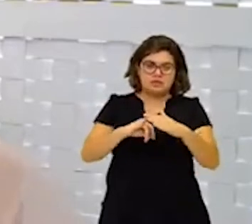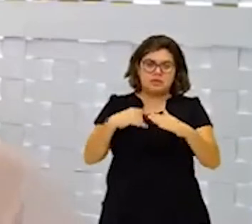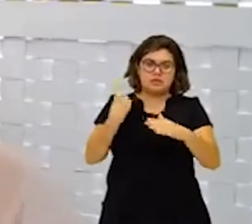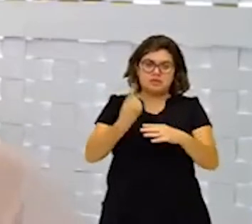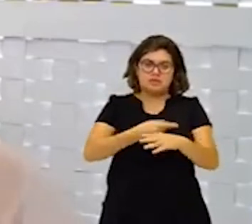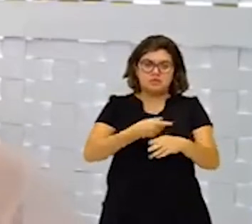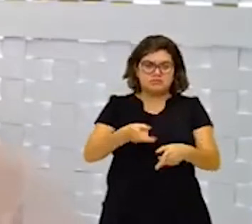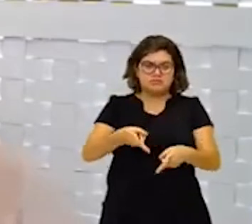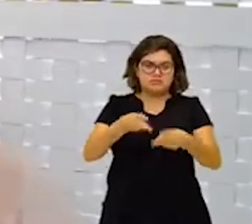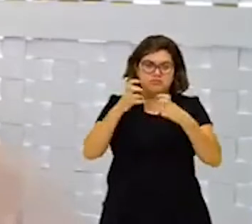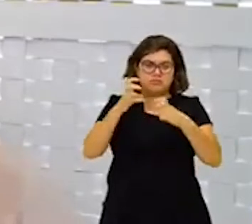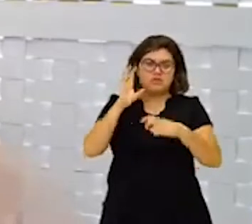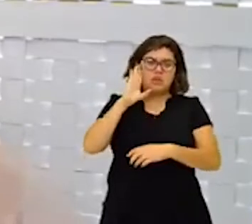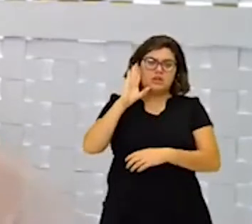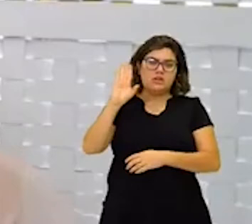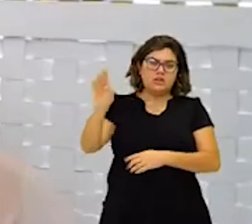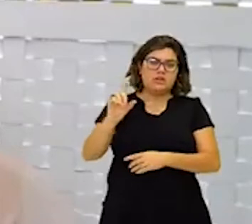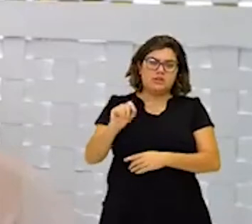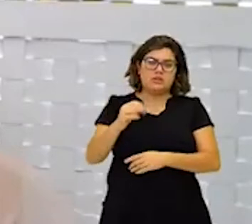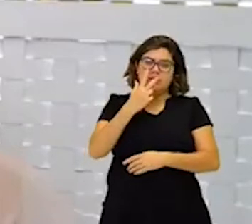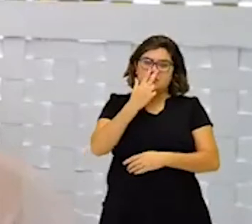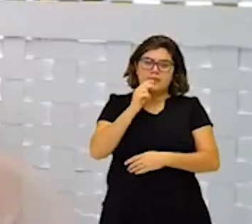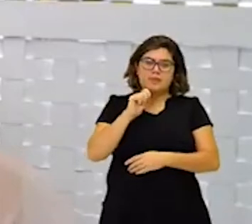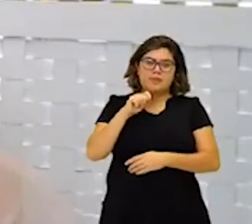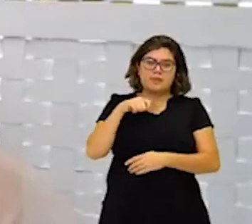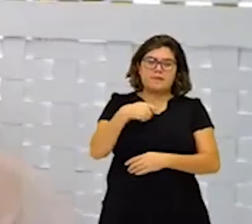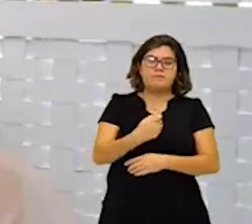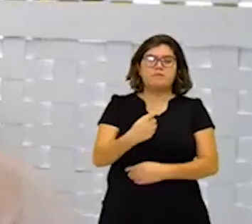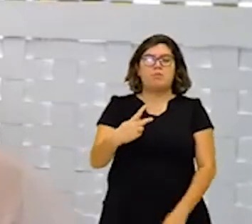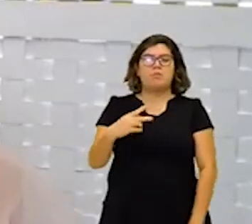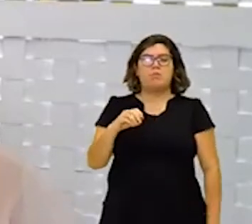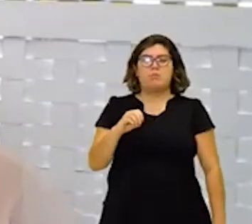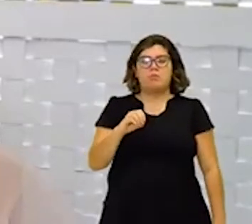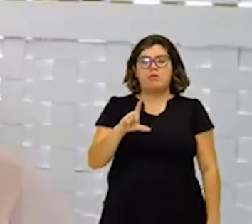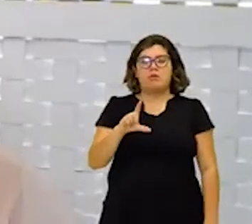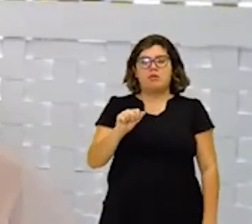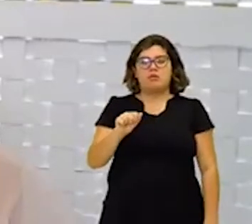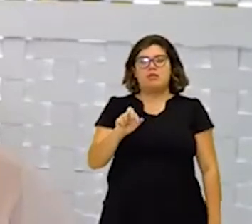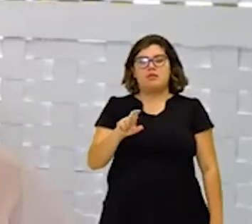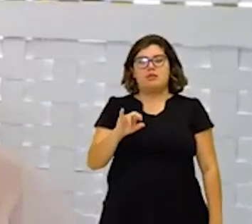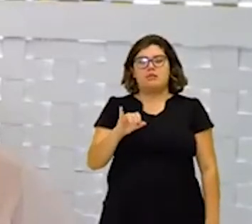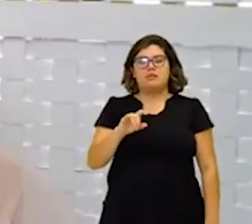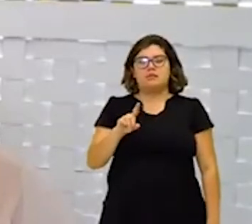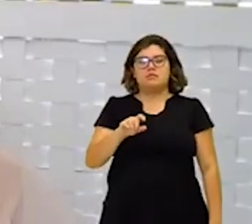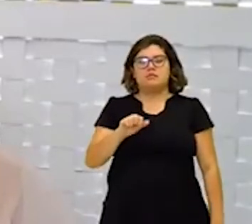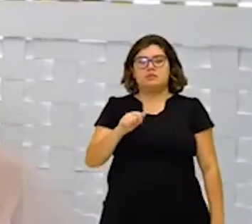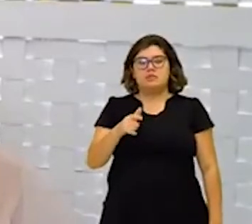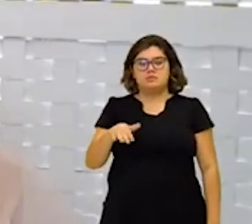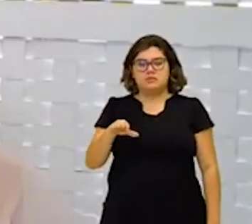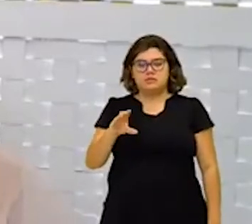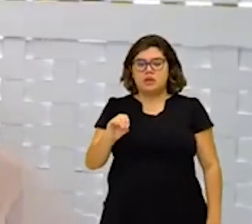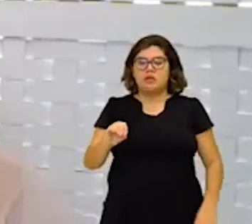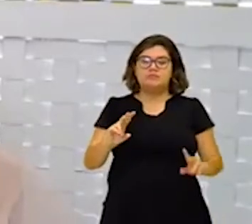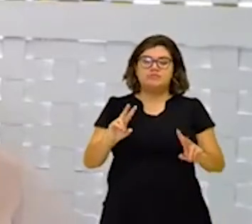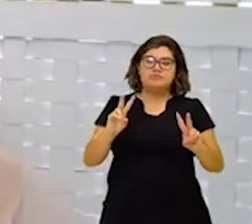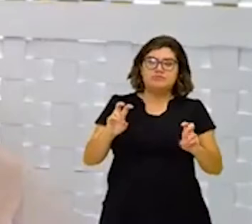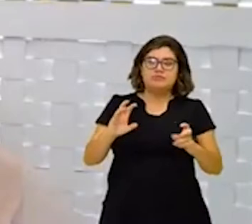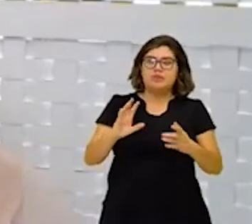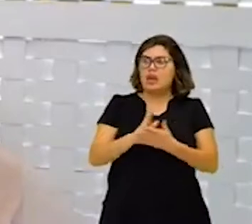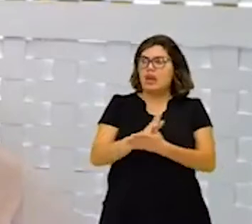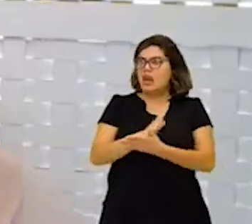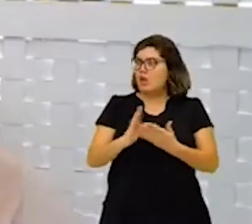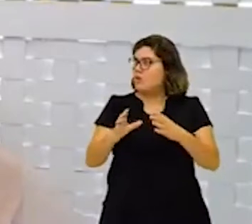é o eu poderia chamar assim uma polarização política sobre caça um grupo que se constitui